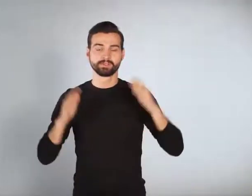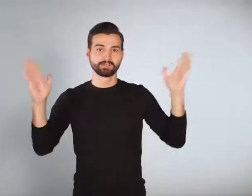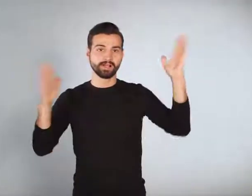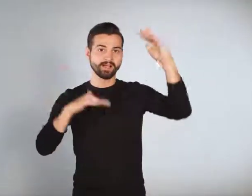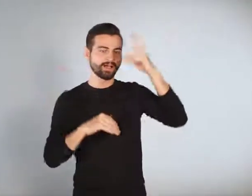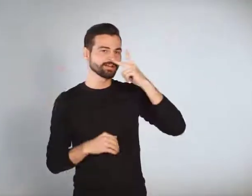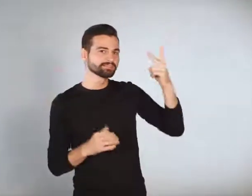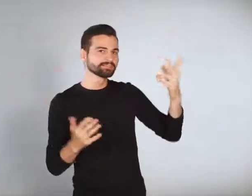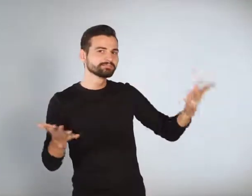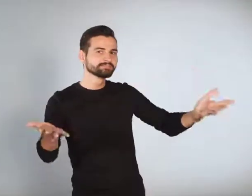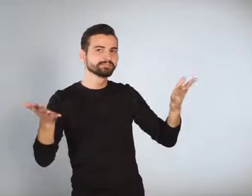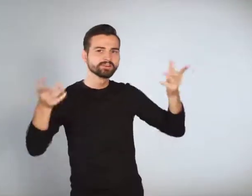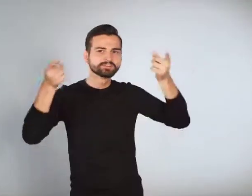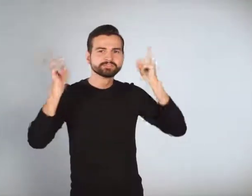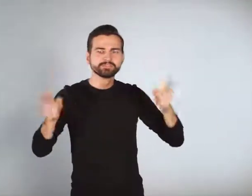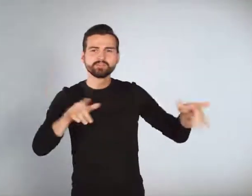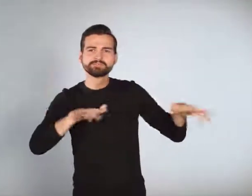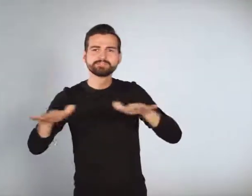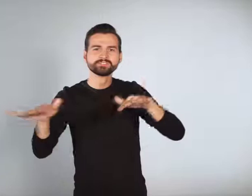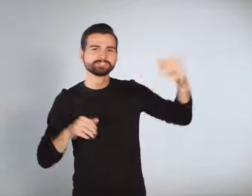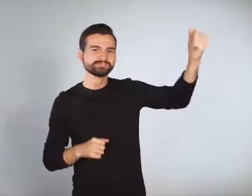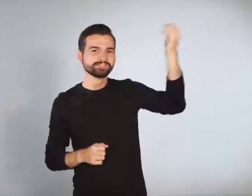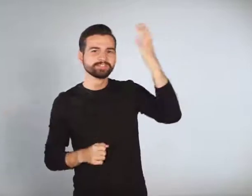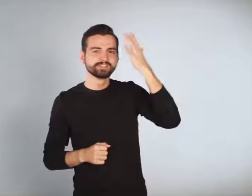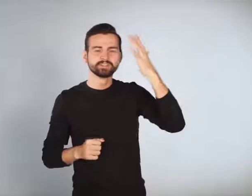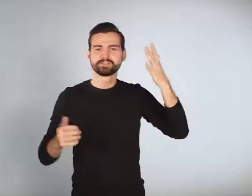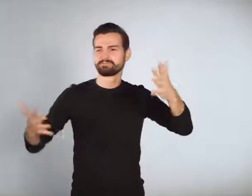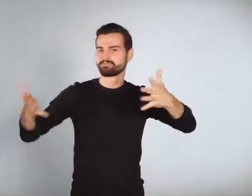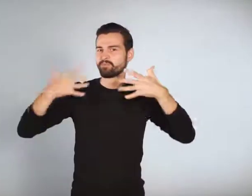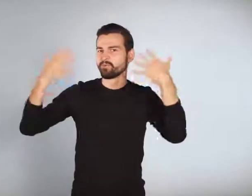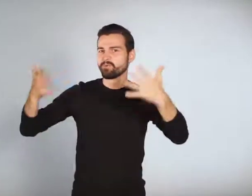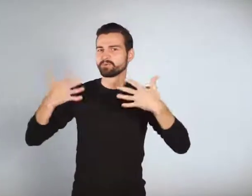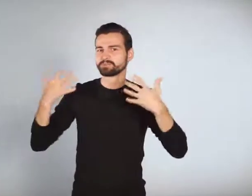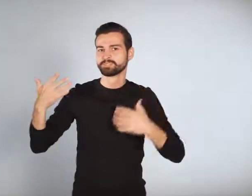Всю сцену охватывает живое движение света и воздуха.